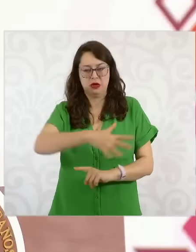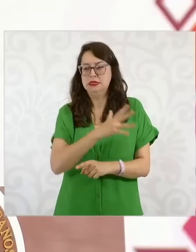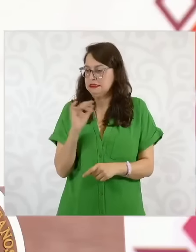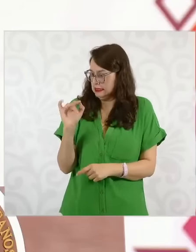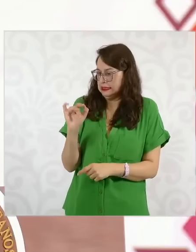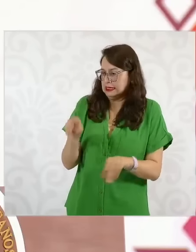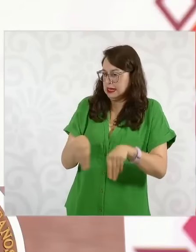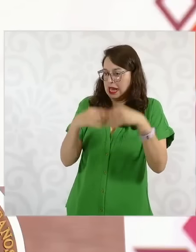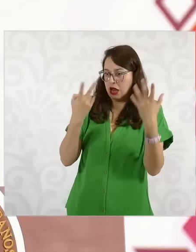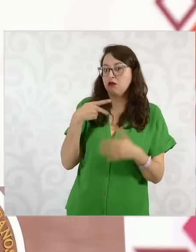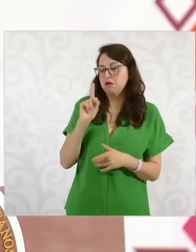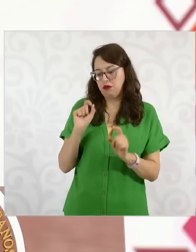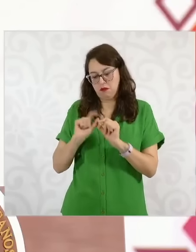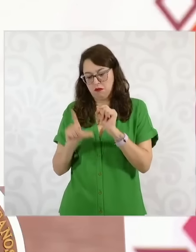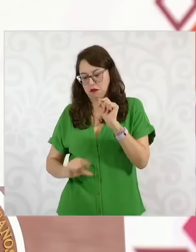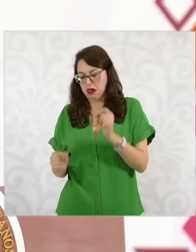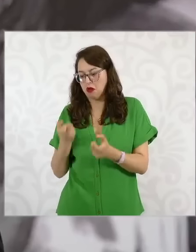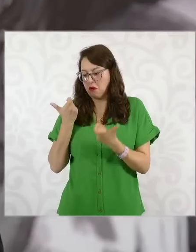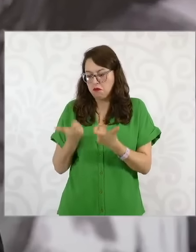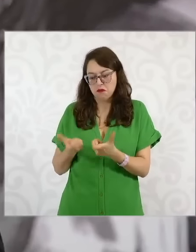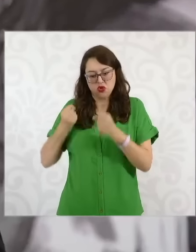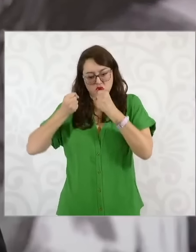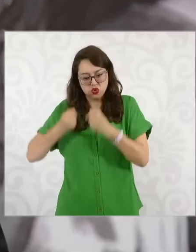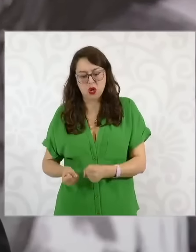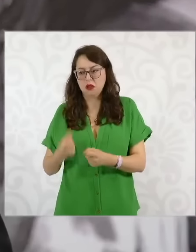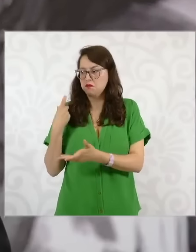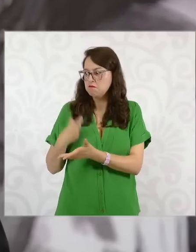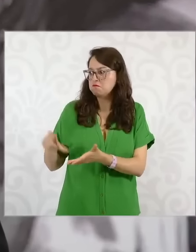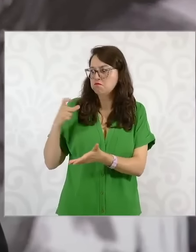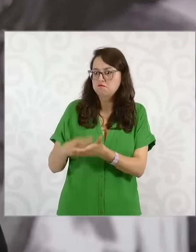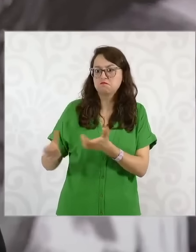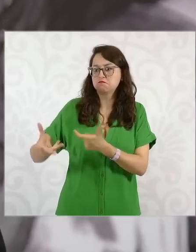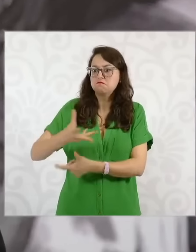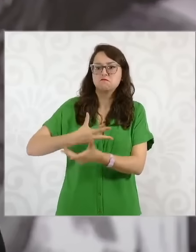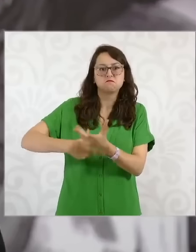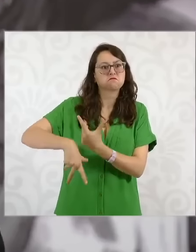la economía está muy está sólida, el consumo está bien, las remuneraciones y el mercado laboral